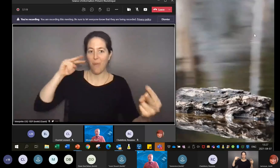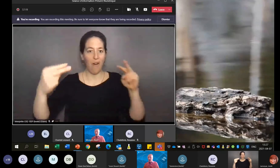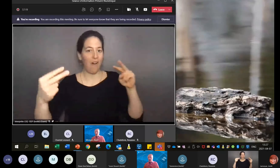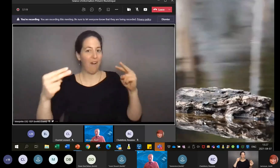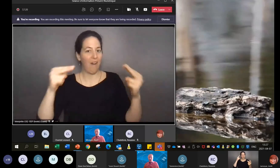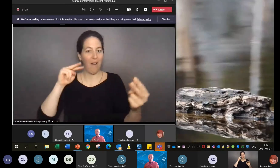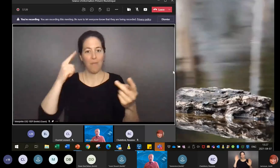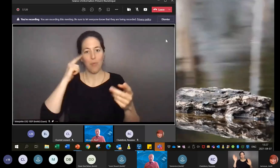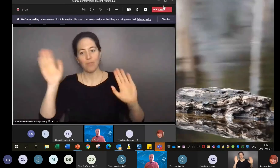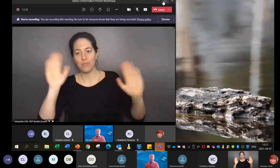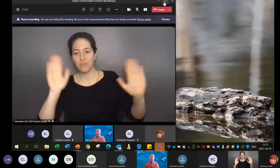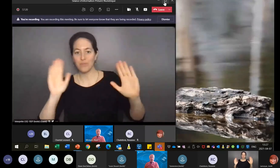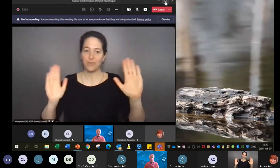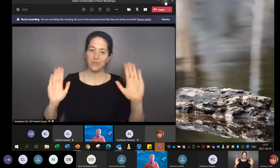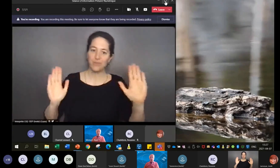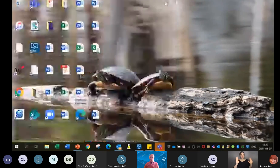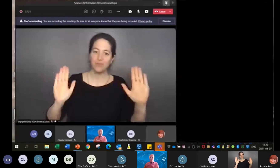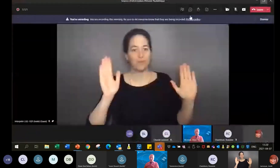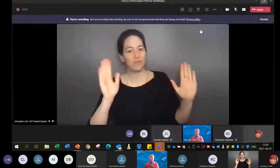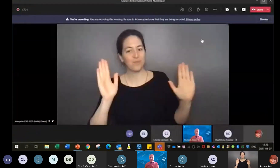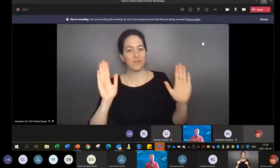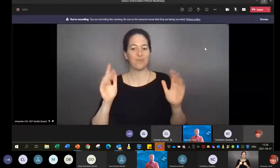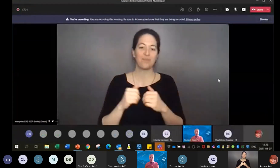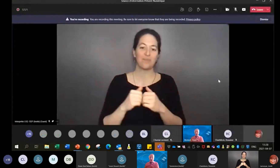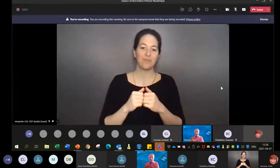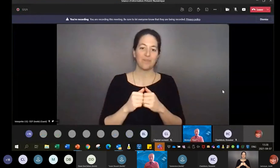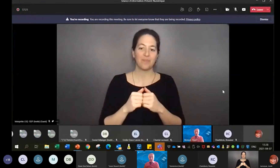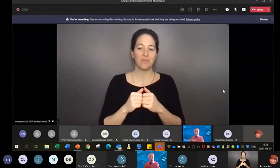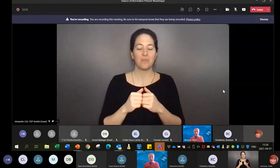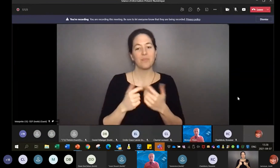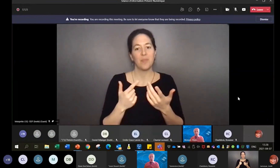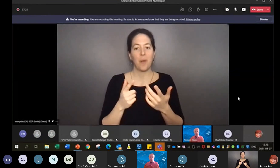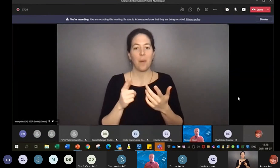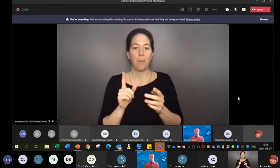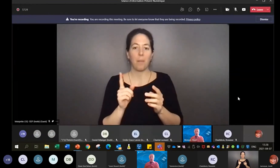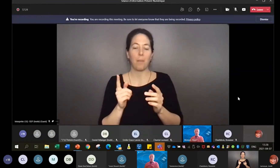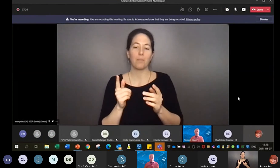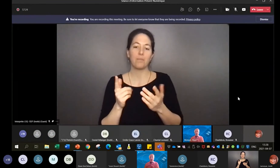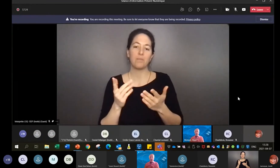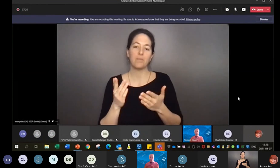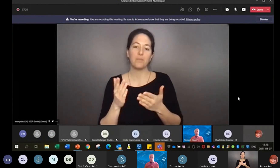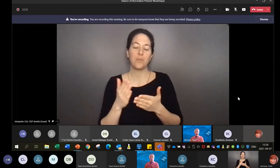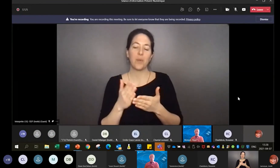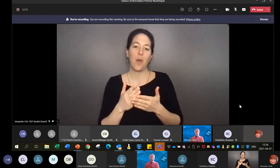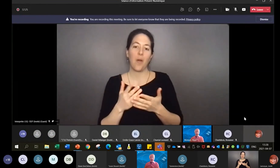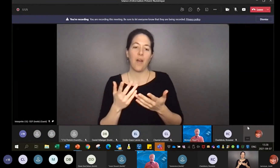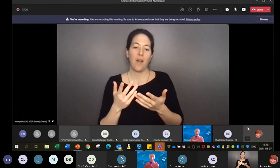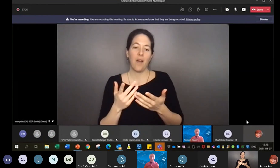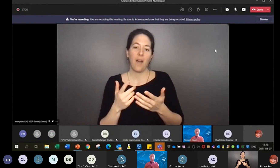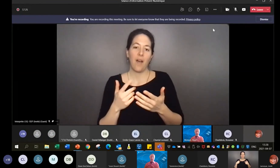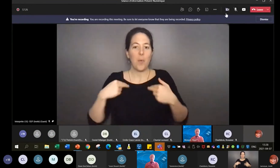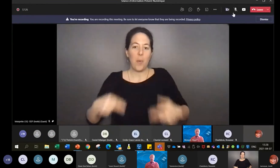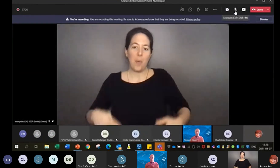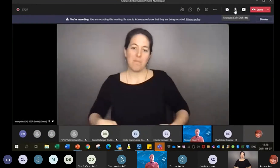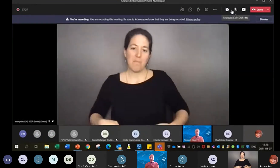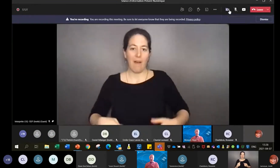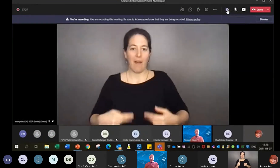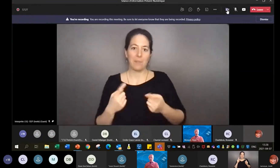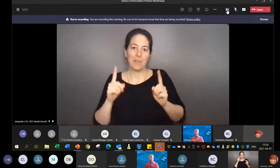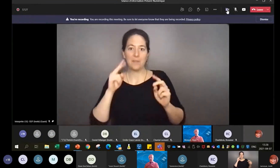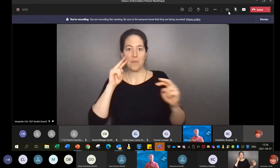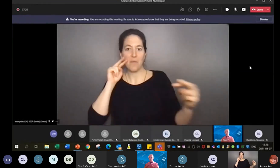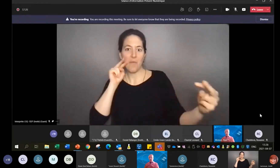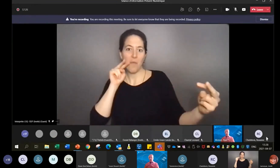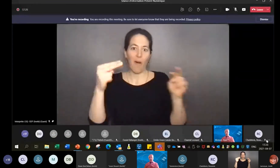rencontre, garder quand même un